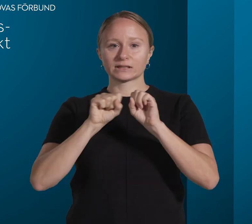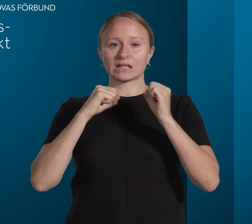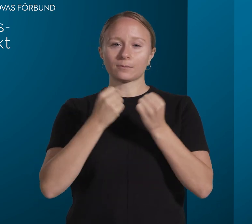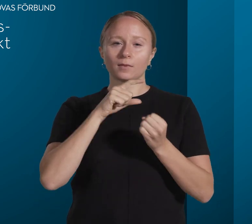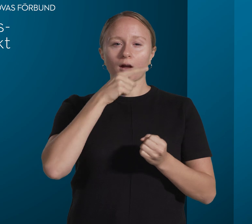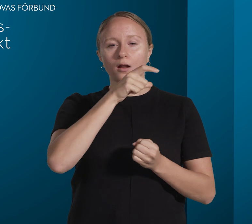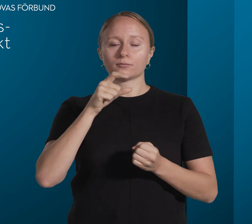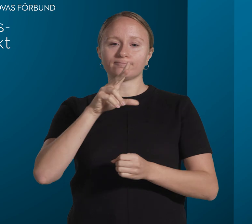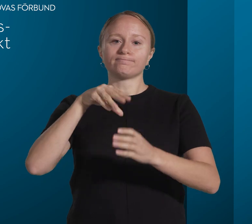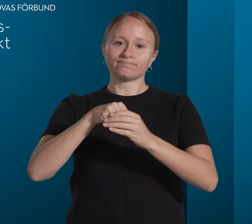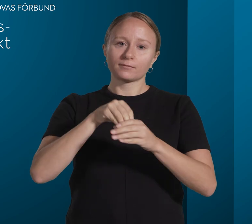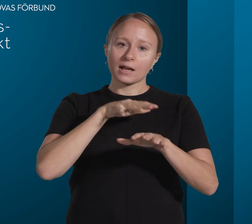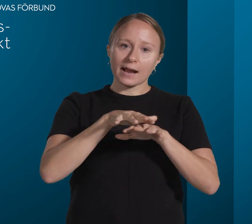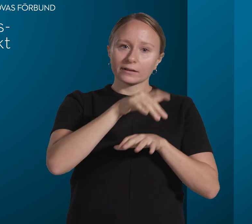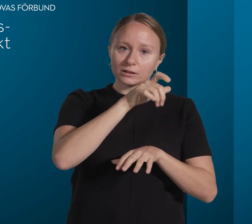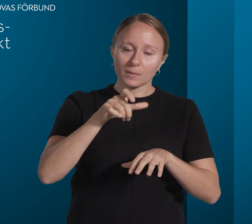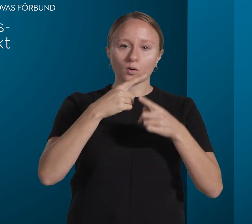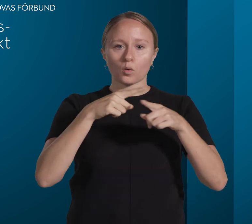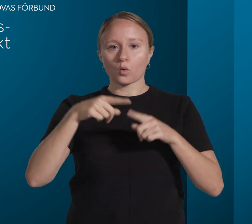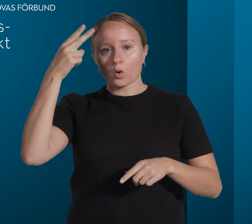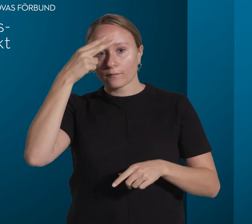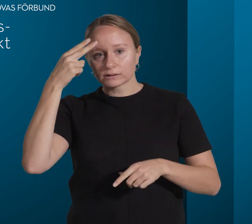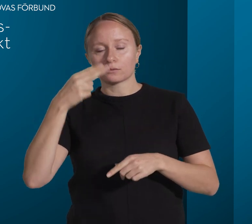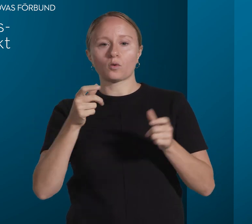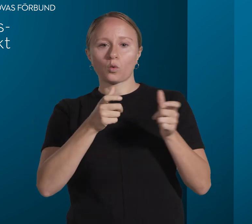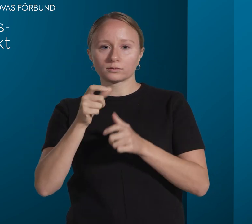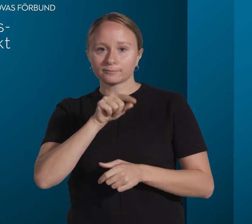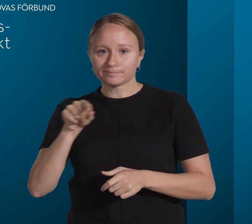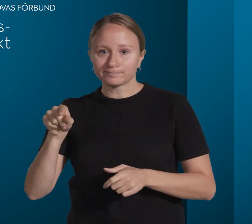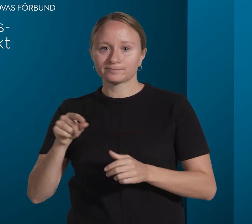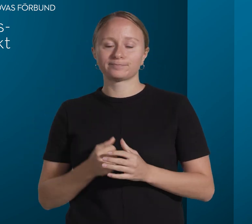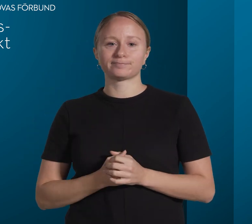Seminariets talare inkluderar experter från olika universitet och organisationer.